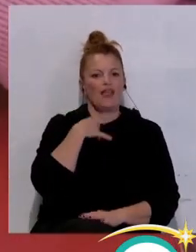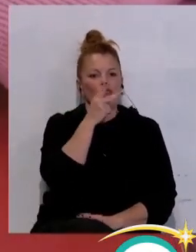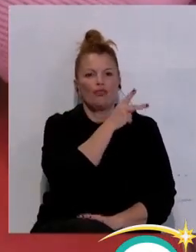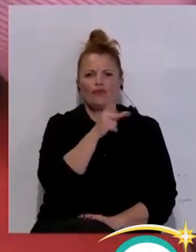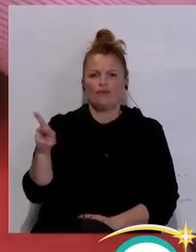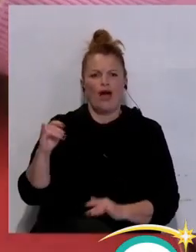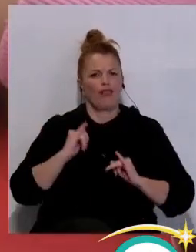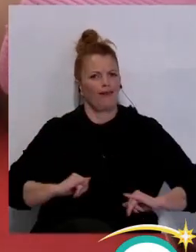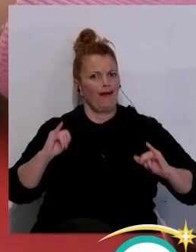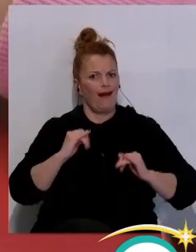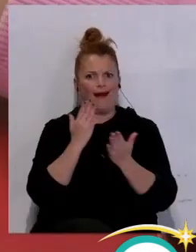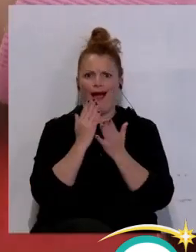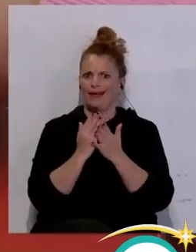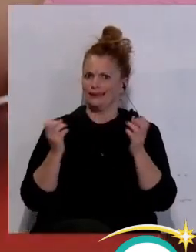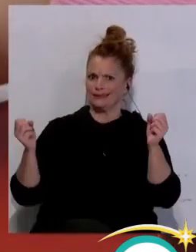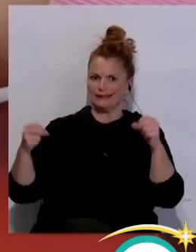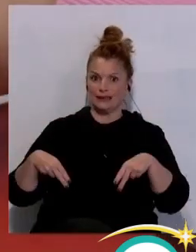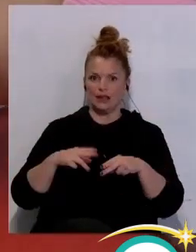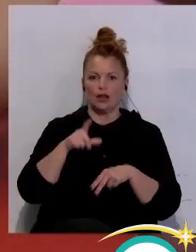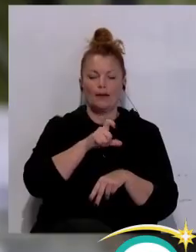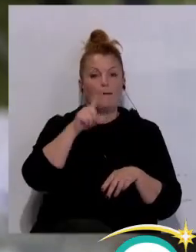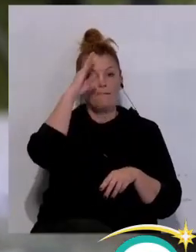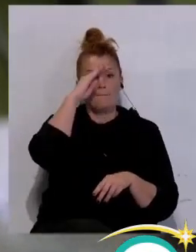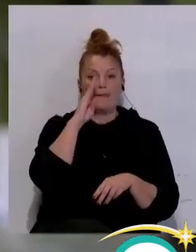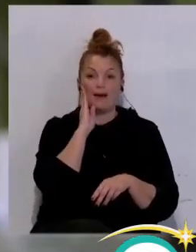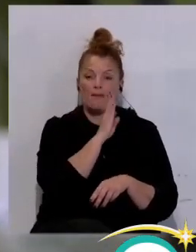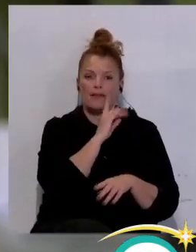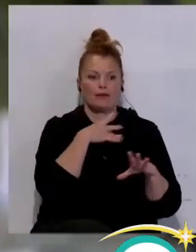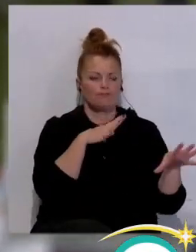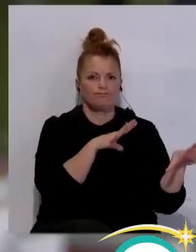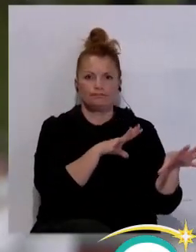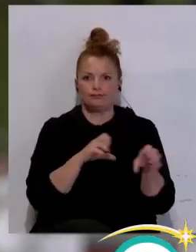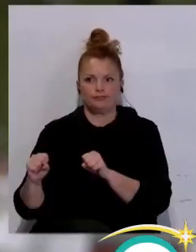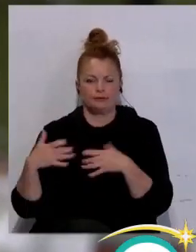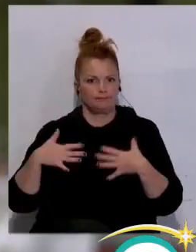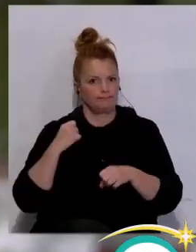clase un tiempo que a muchos padres y madres le es complicado conciliar con su vida laboral